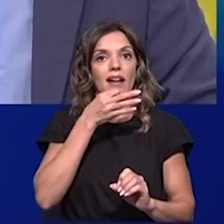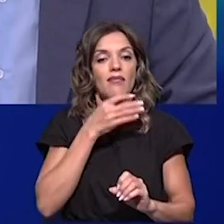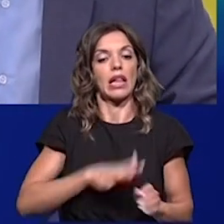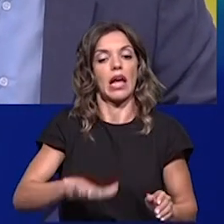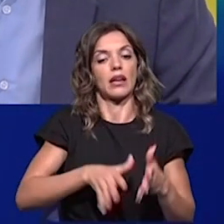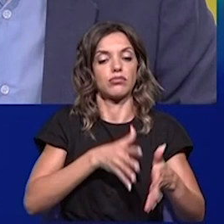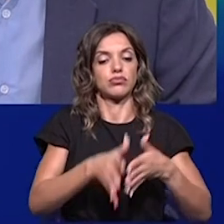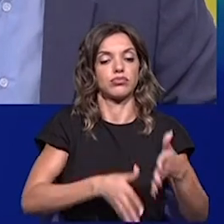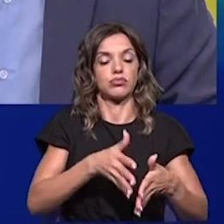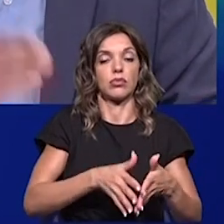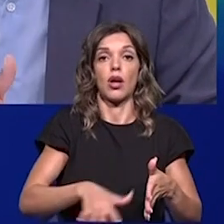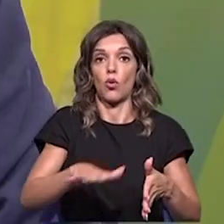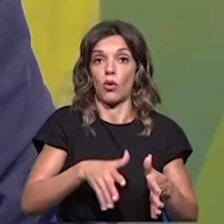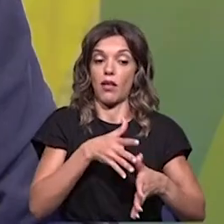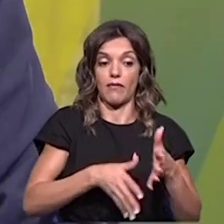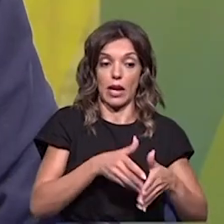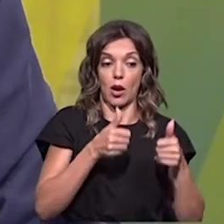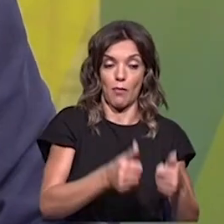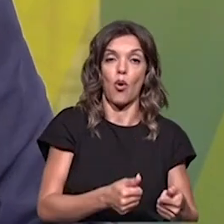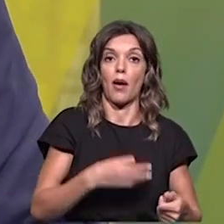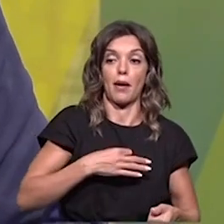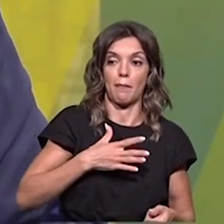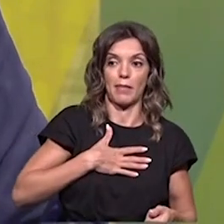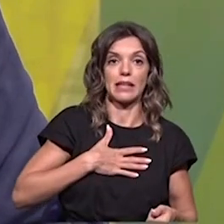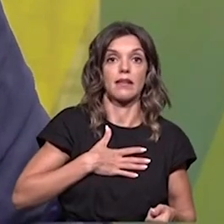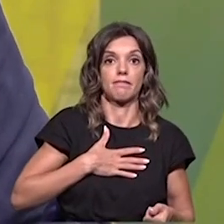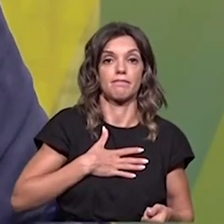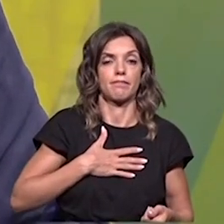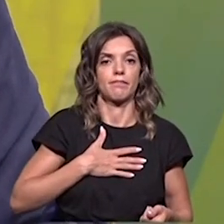a Zona Franca é boa para ter empresas que trazem, que deixam dinheiro na região,